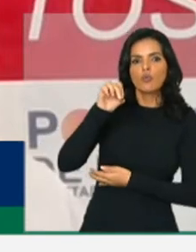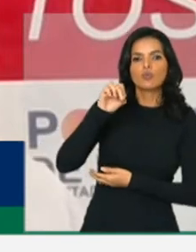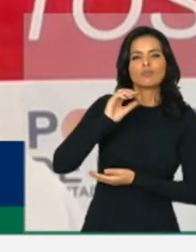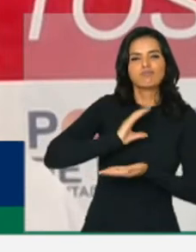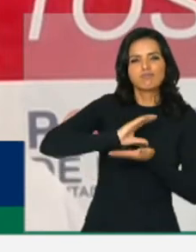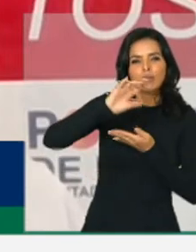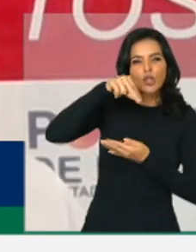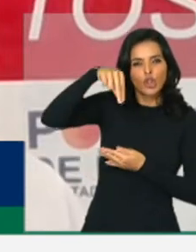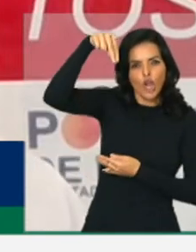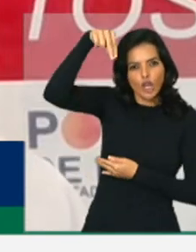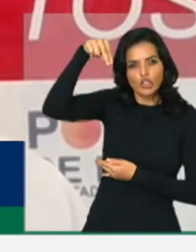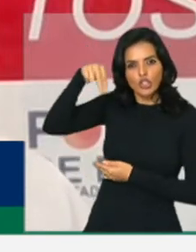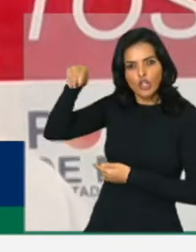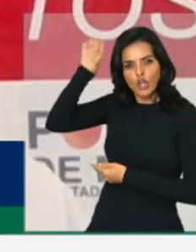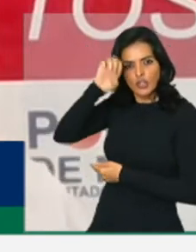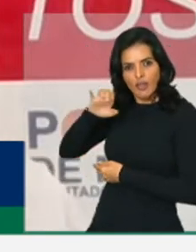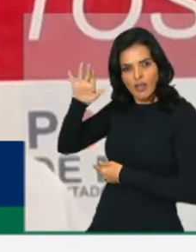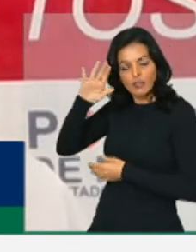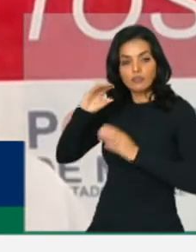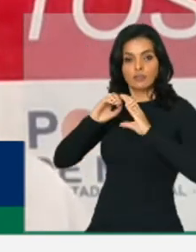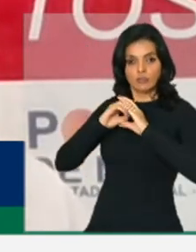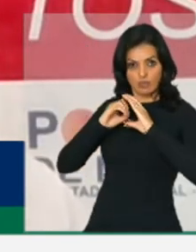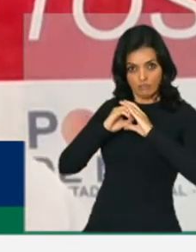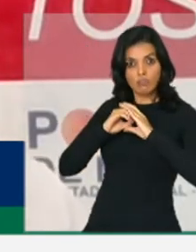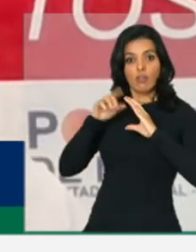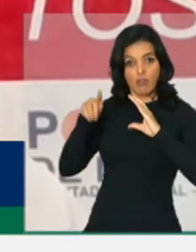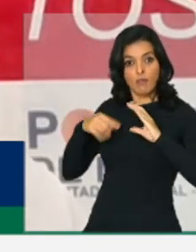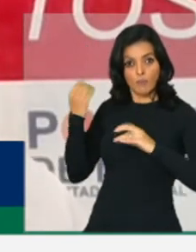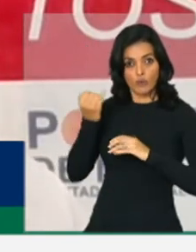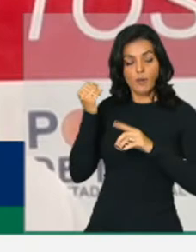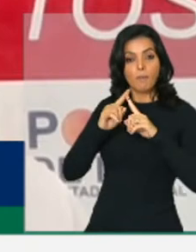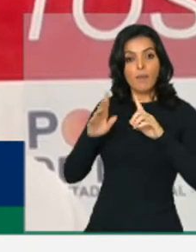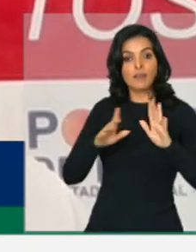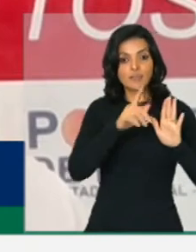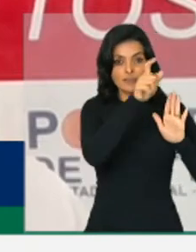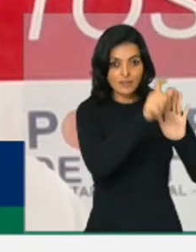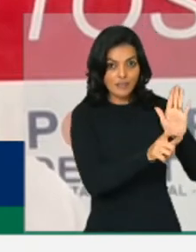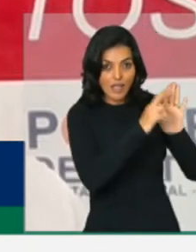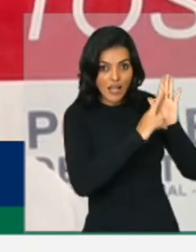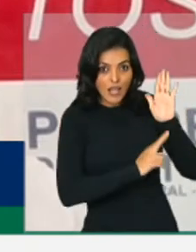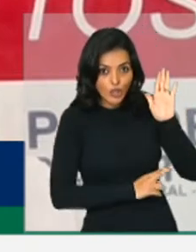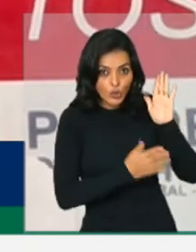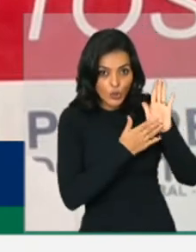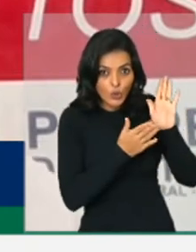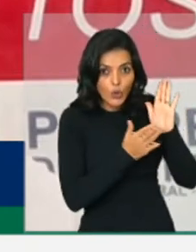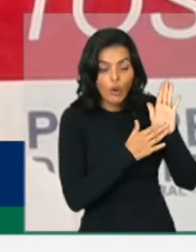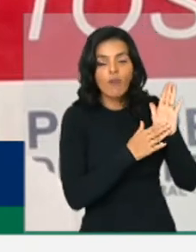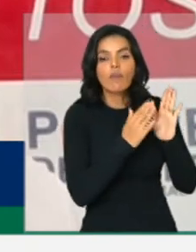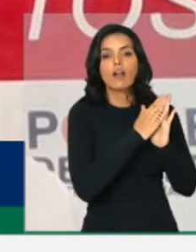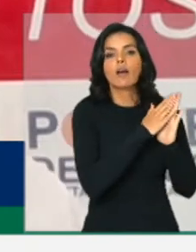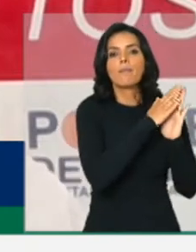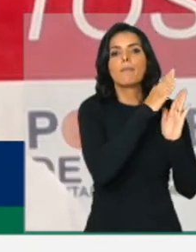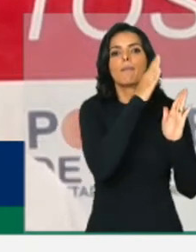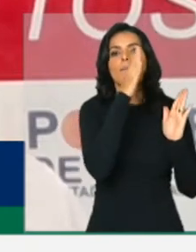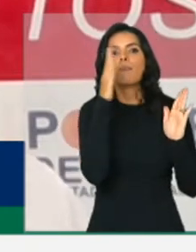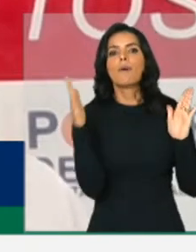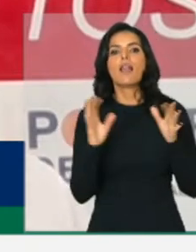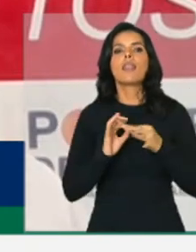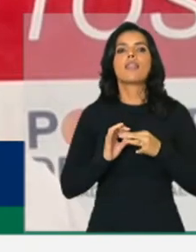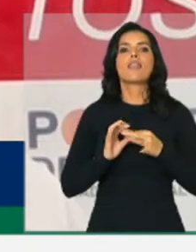MANEIRA EXACERBADA, DE MANEIRA EXAGERADA. QUANDO A ESMOLA É DEMAIS ATÉ O SANTO DESCONFIA. AQUILO QUE SERIAM RE ABATES COM DESCONTOS NA